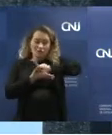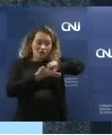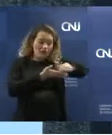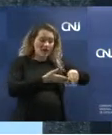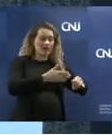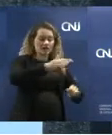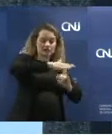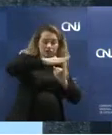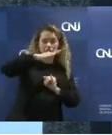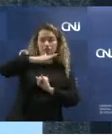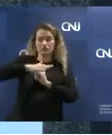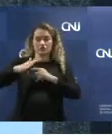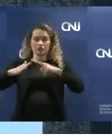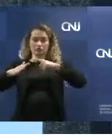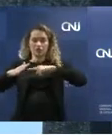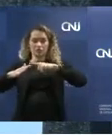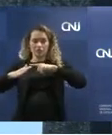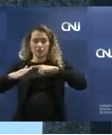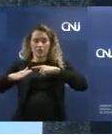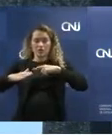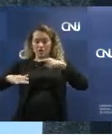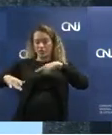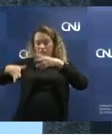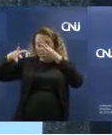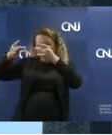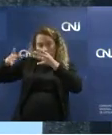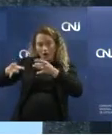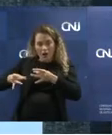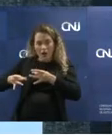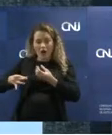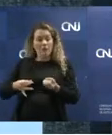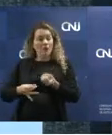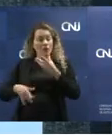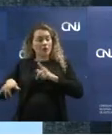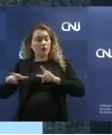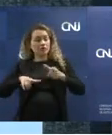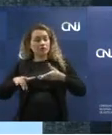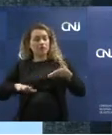Pela sua capilaridade, pela sua eficiente atividade notarial, goza de um prestígio